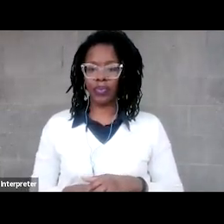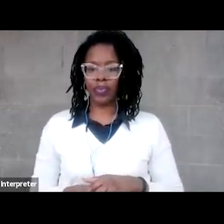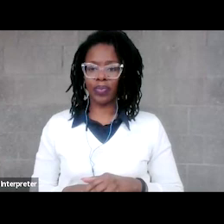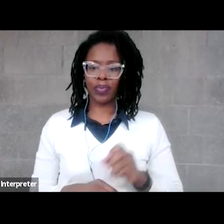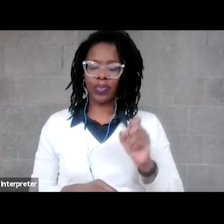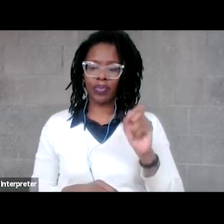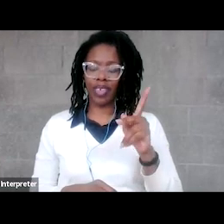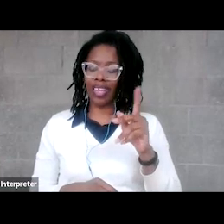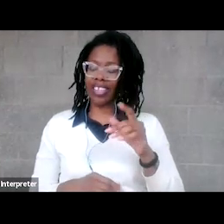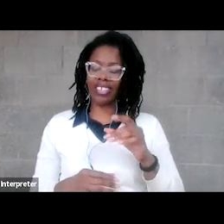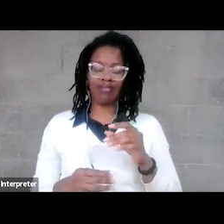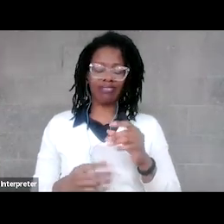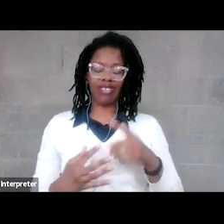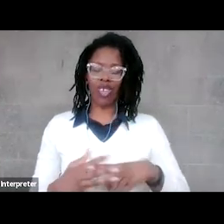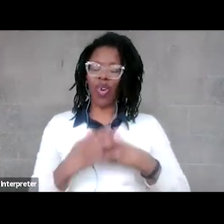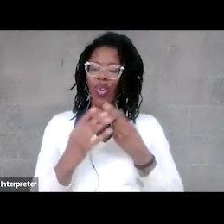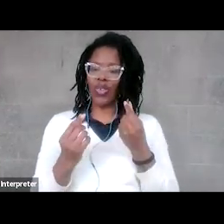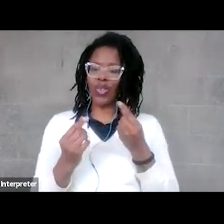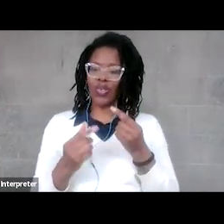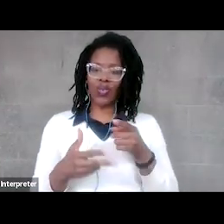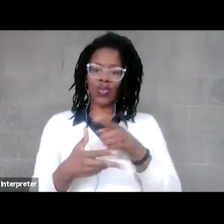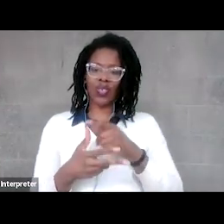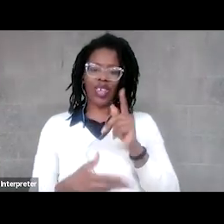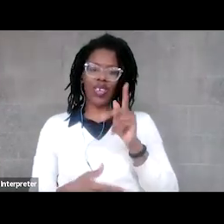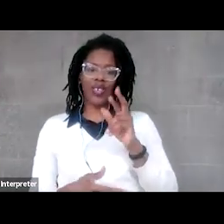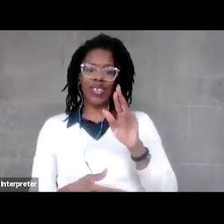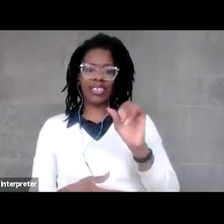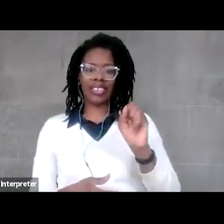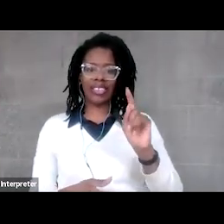Para comenzar, vamos a empezar con Kristin, quien compartirá algo de información sobre los recursos